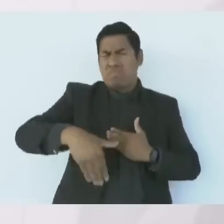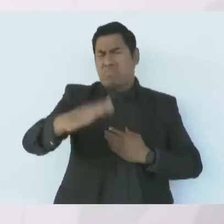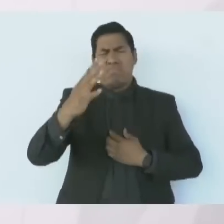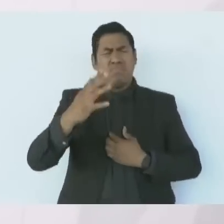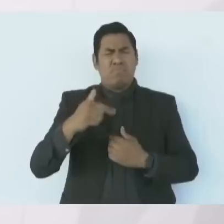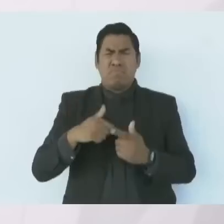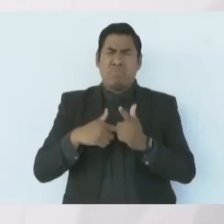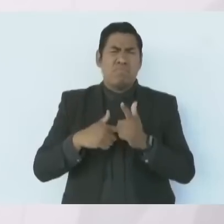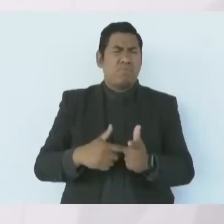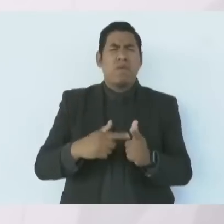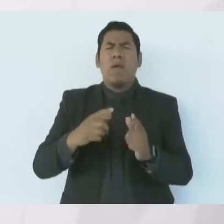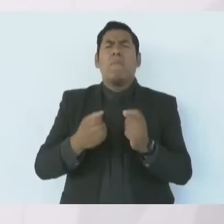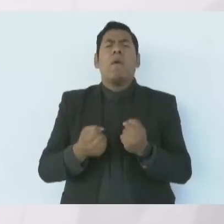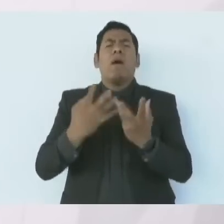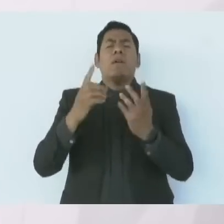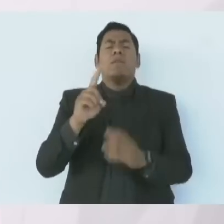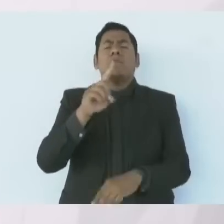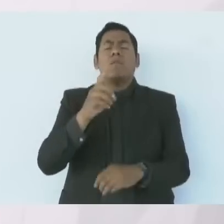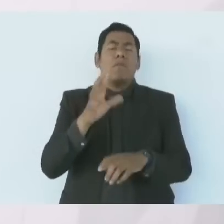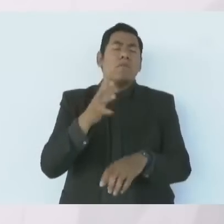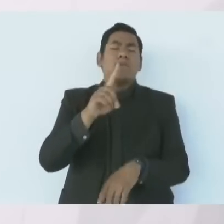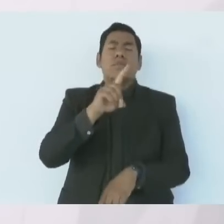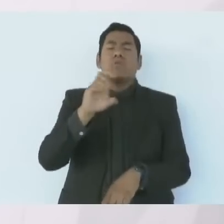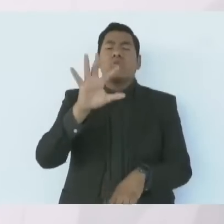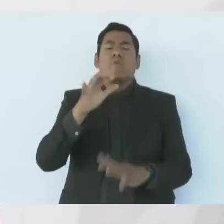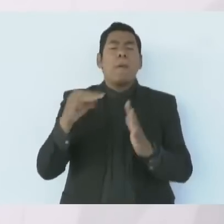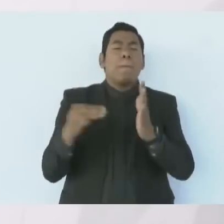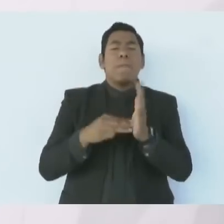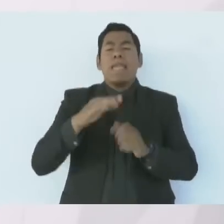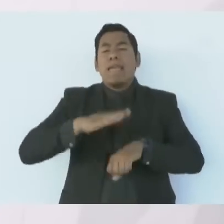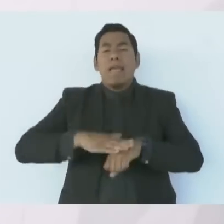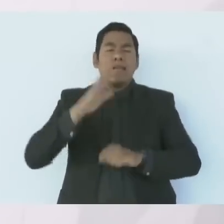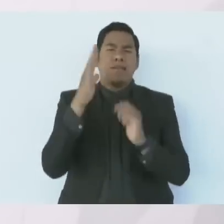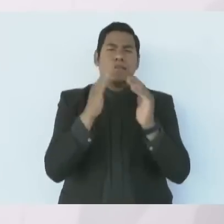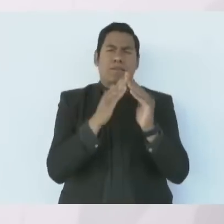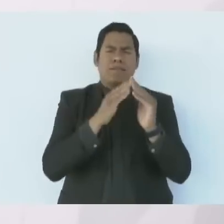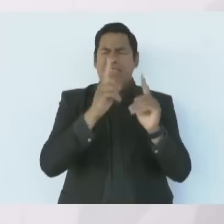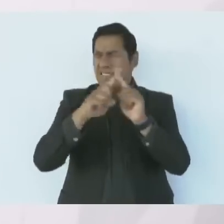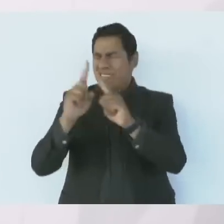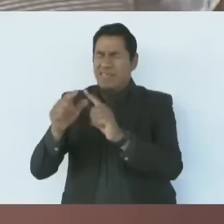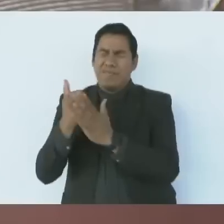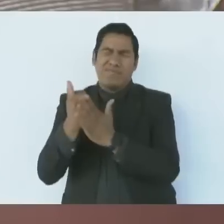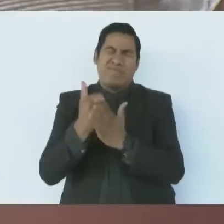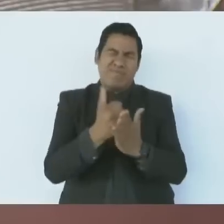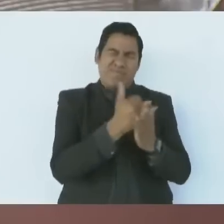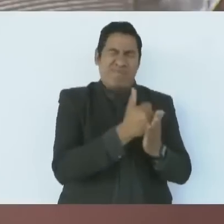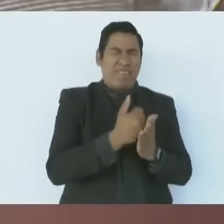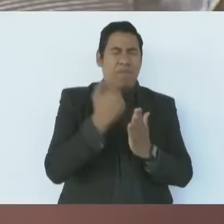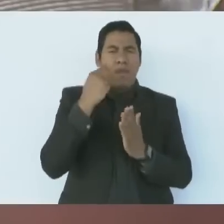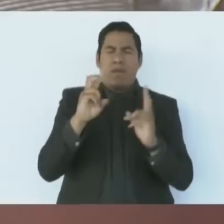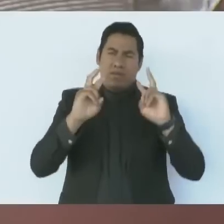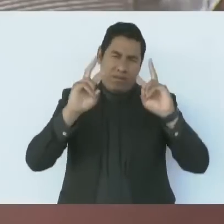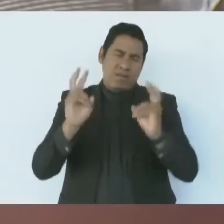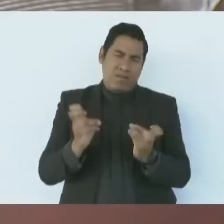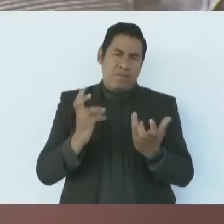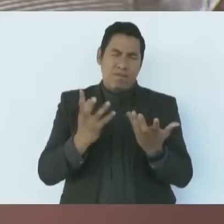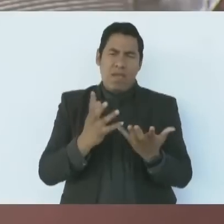más de 150,000 hogares en todo en todo en todo el país en ciudades donde el calor es un problema en